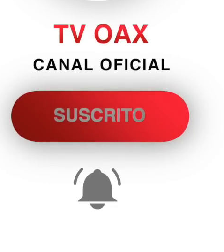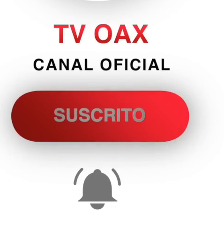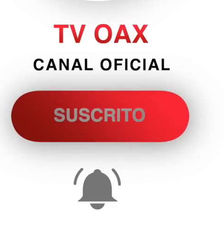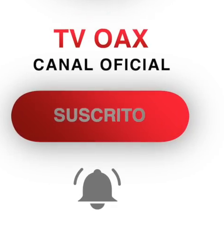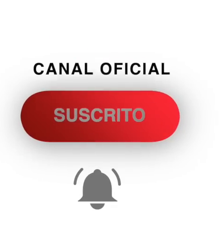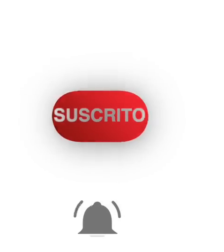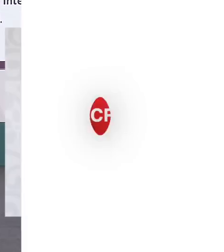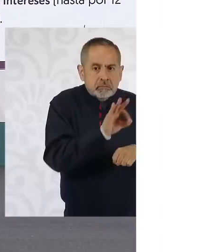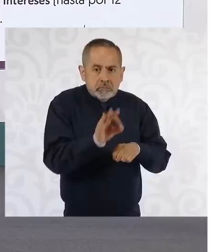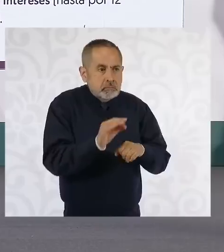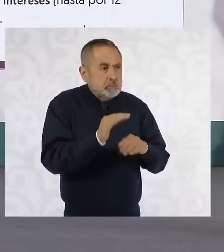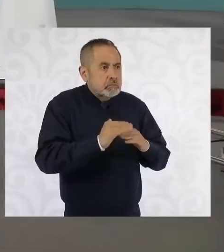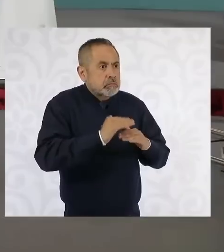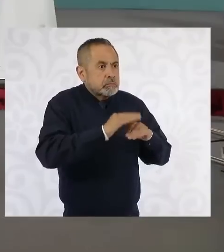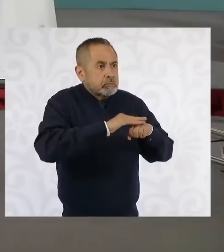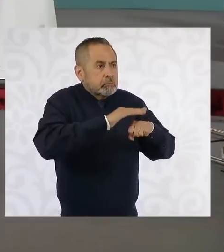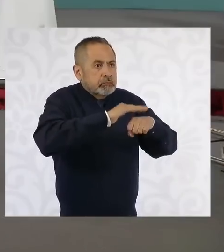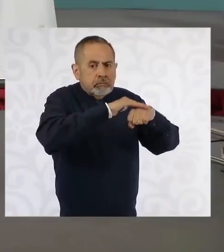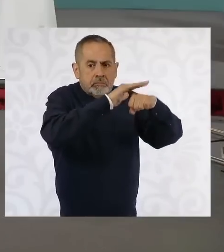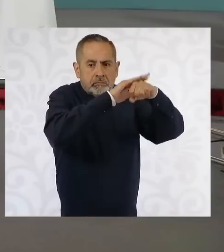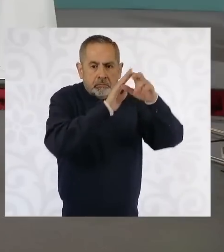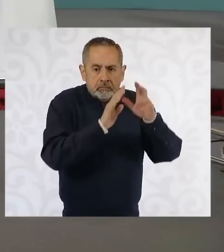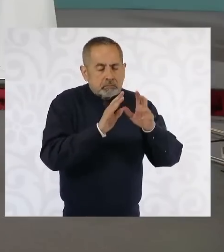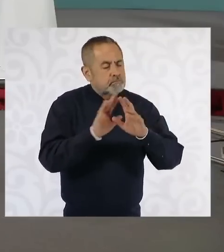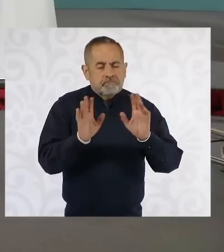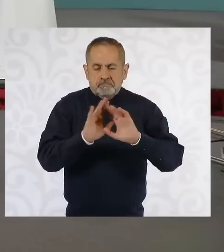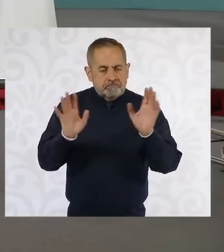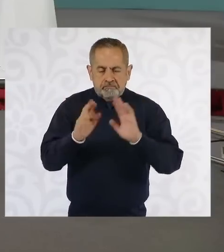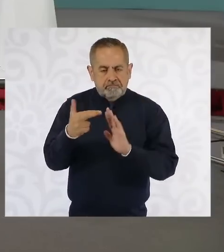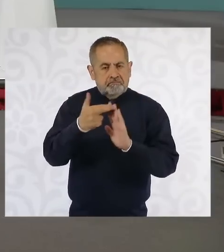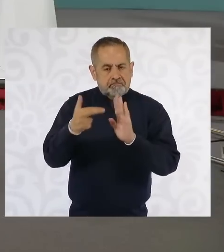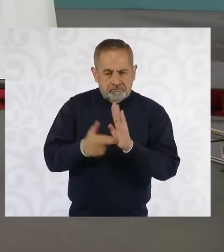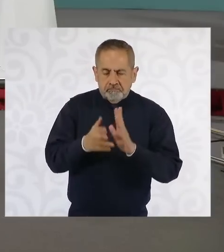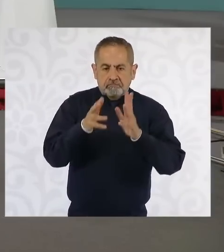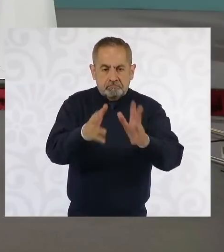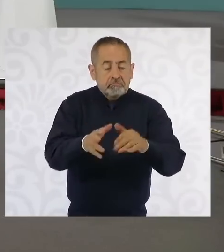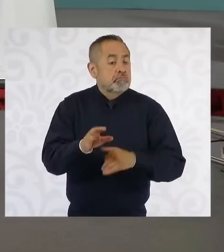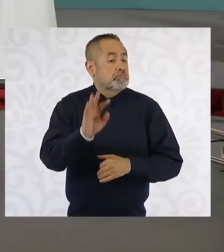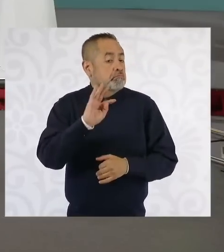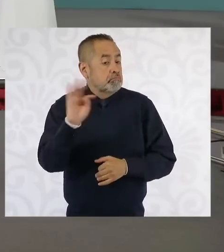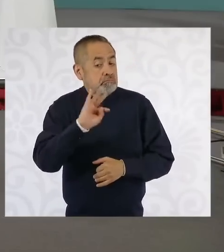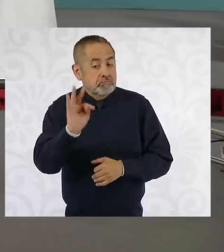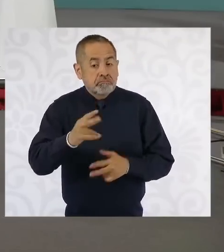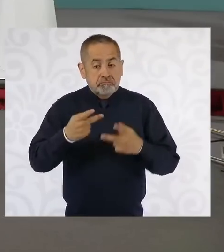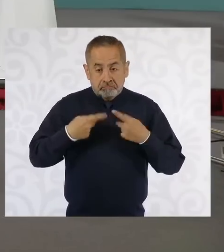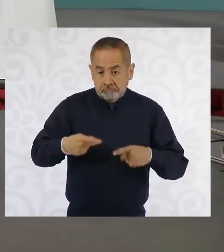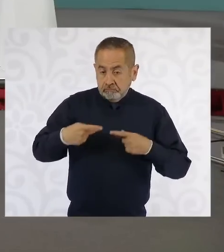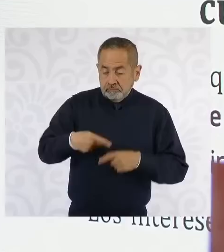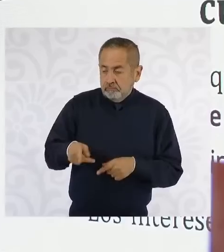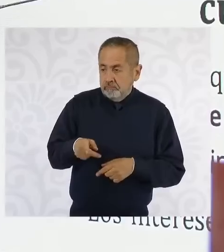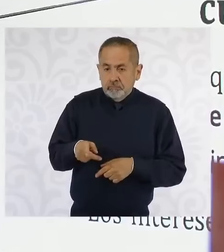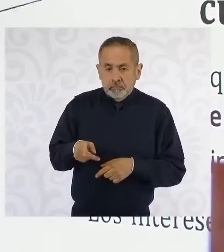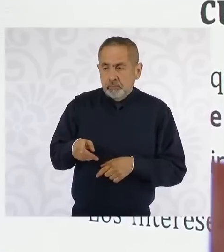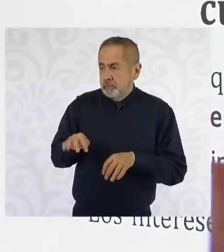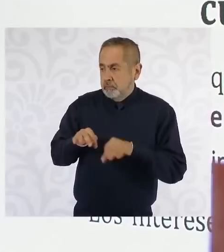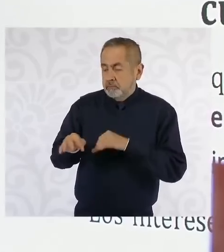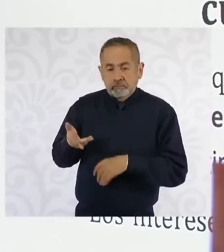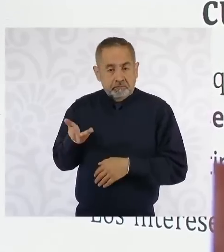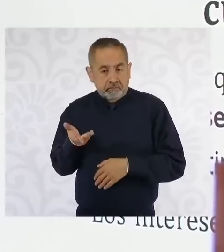entonces uno de los beneficios de este cambio de la ley del Infonavit va a ser y eso va a ser a